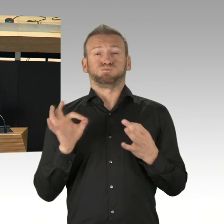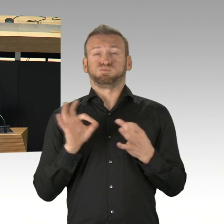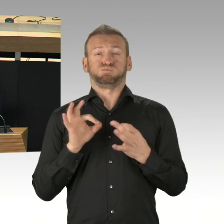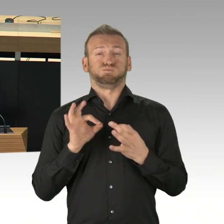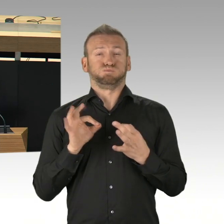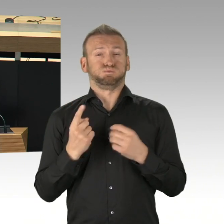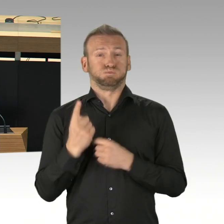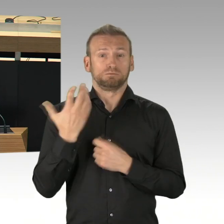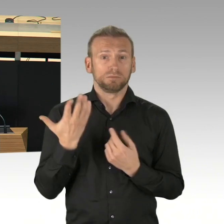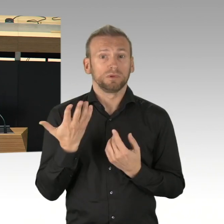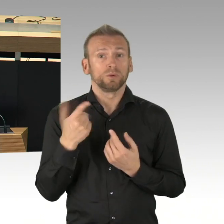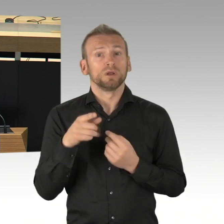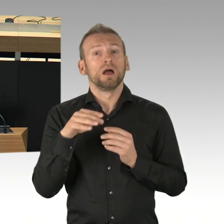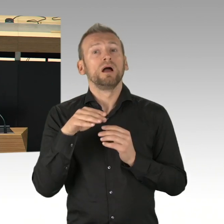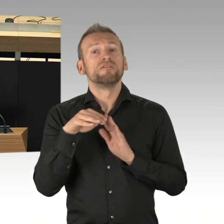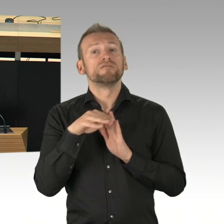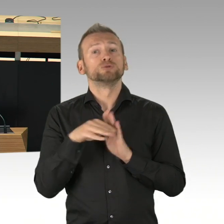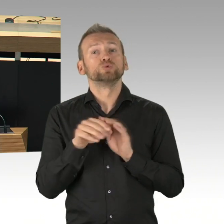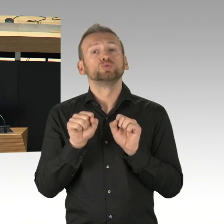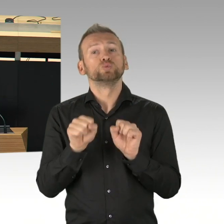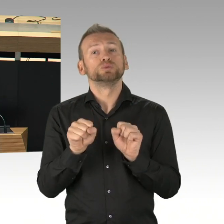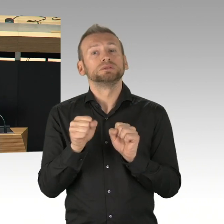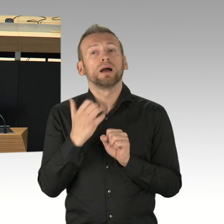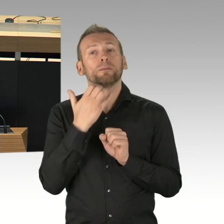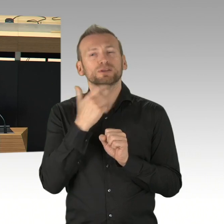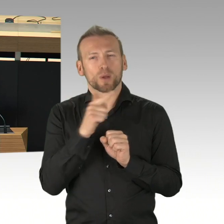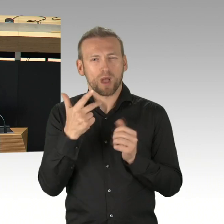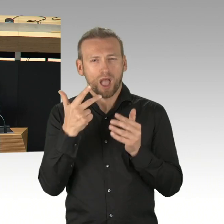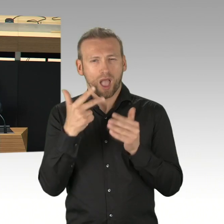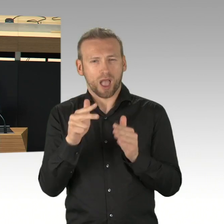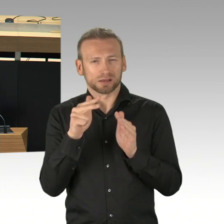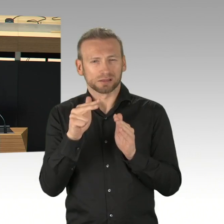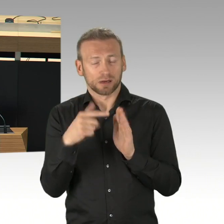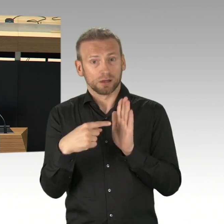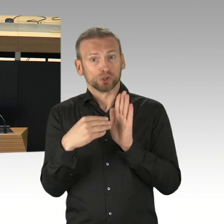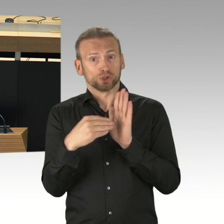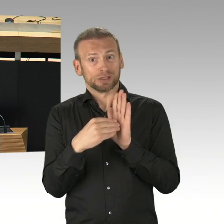dass Ihnen das Bundesverfassungsgericht aller Parteibücher zum Trotz einen Strich durch die Rechnung macht. Herzlichen Dank.